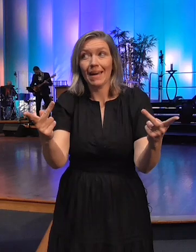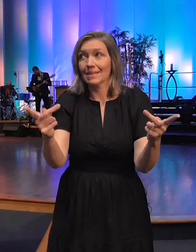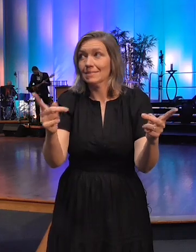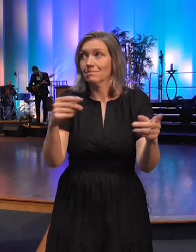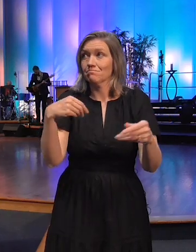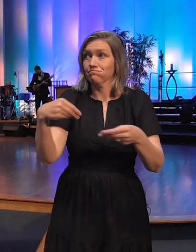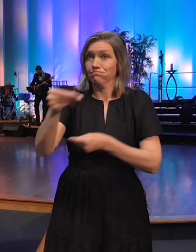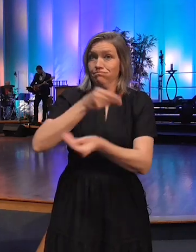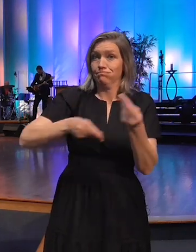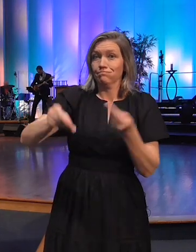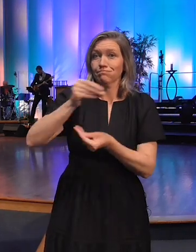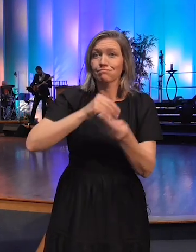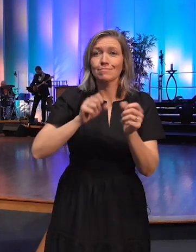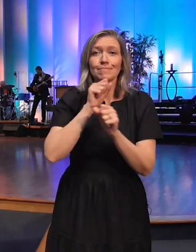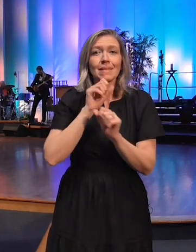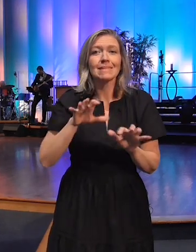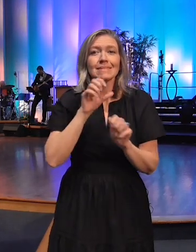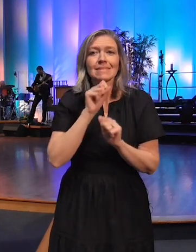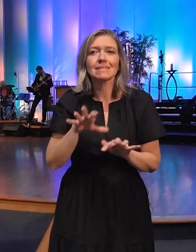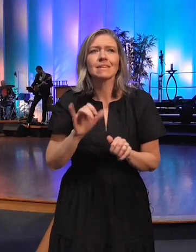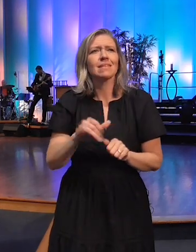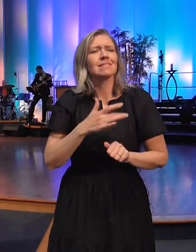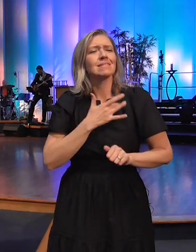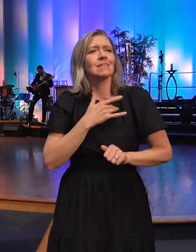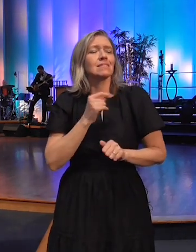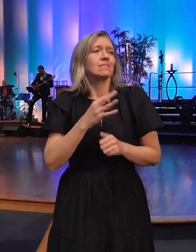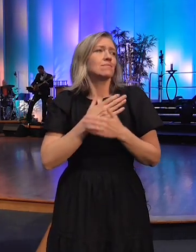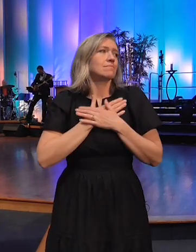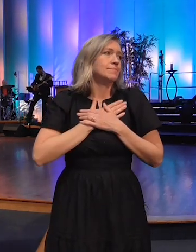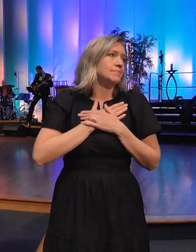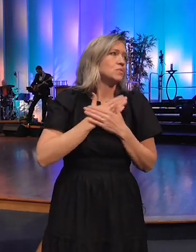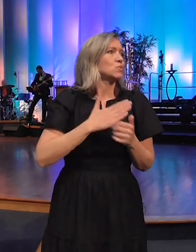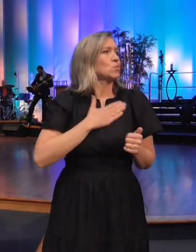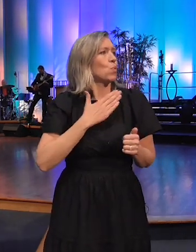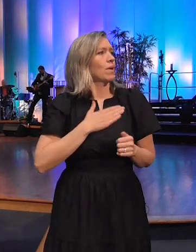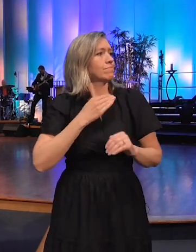ahora mismo esa sensación de alegría y satisfacción que tienes, así que si sostienes ese regalo, si